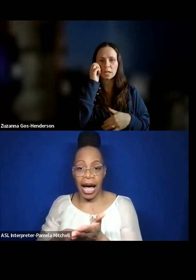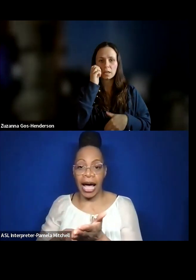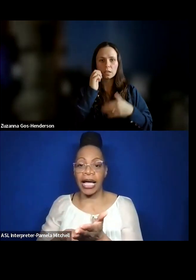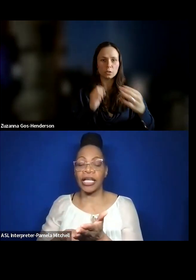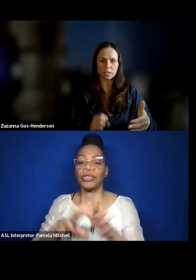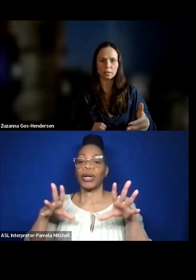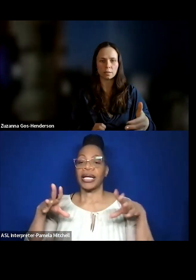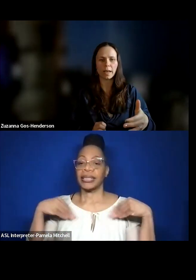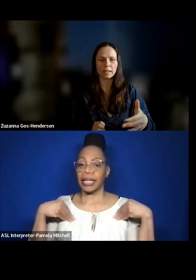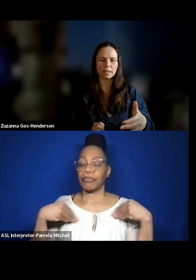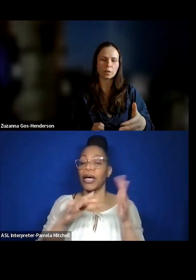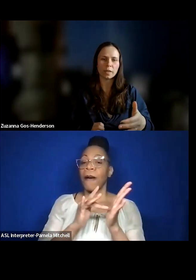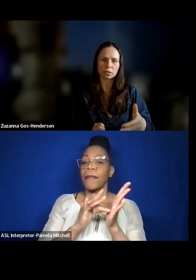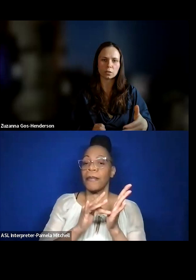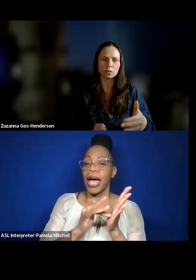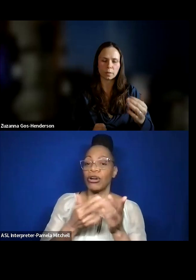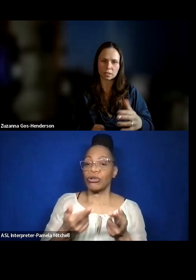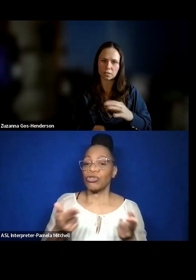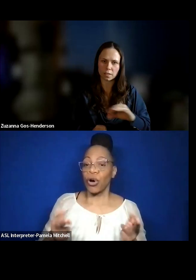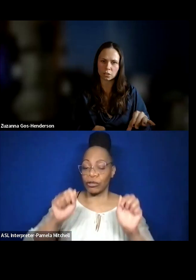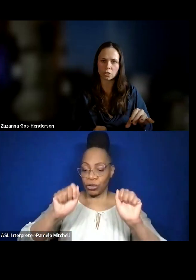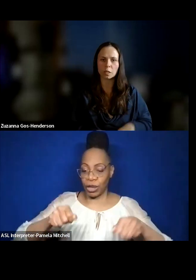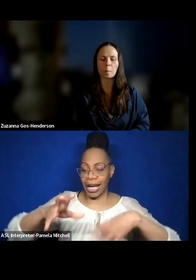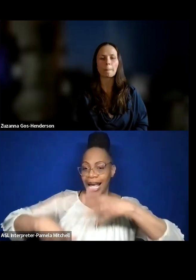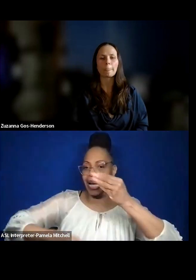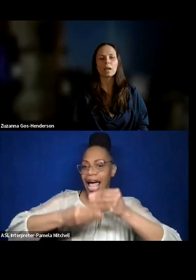puedes agregarlo en la sección de registros médicos.